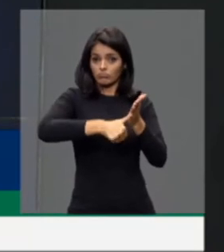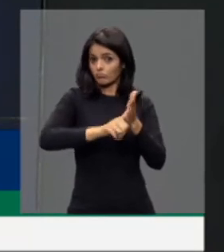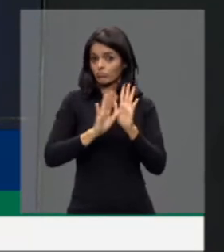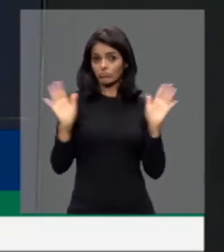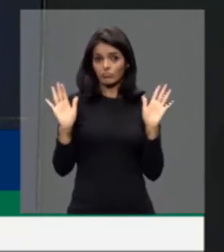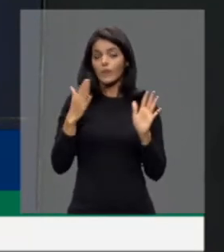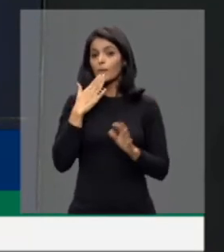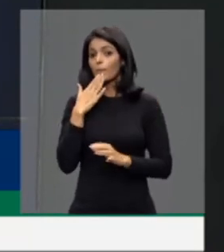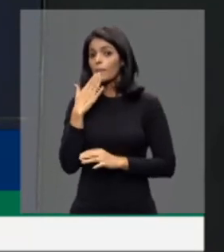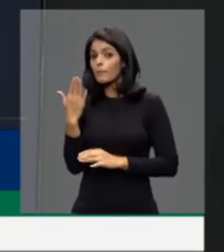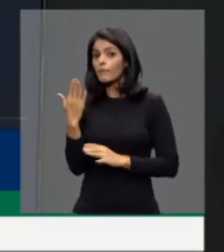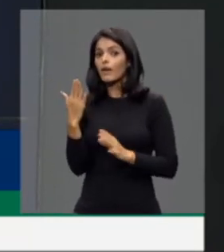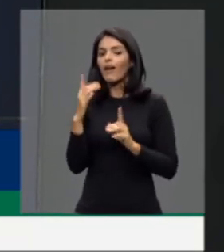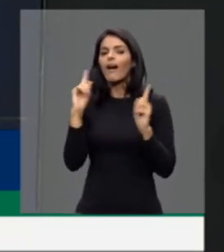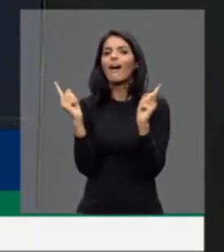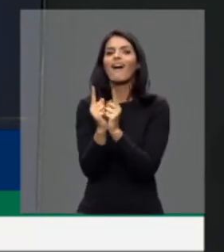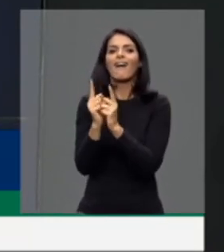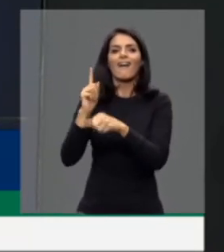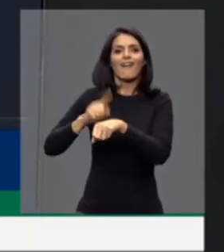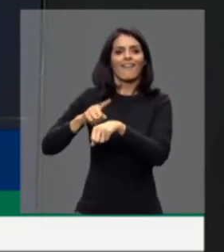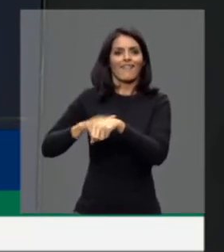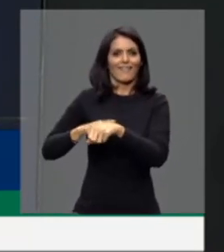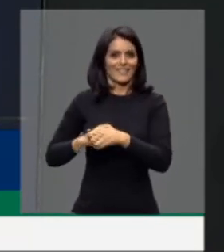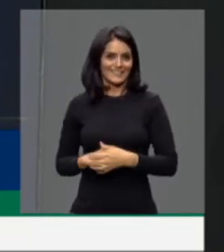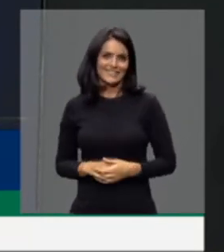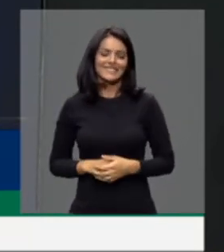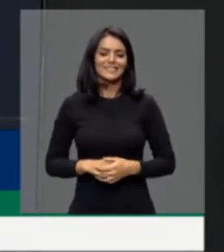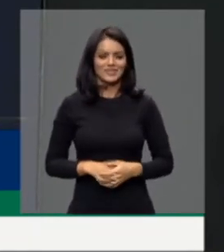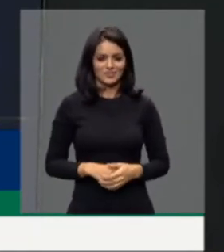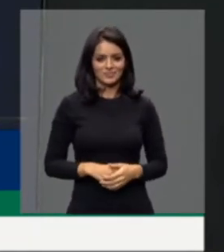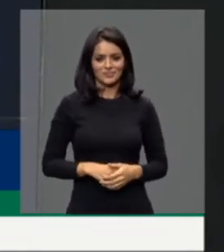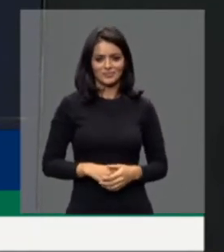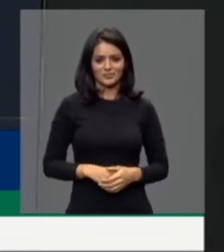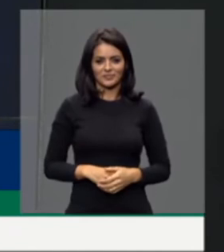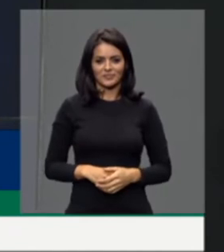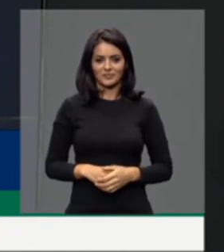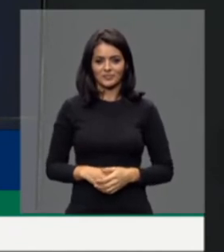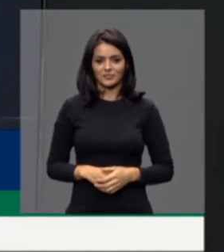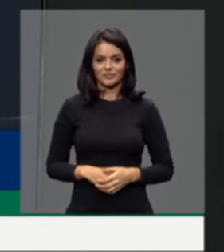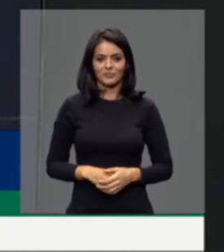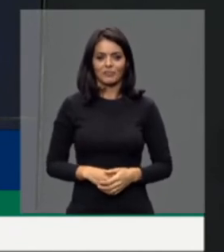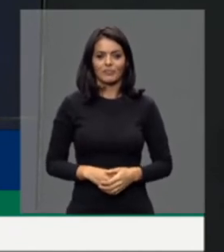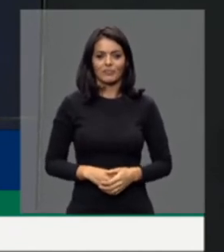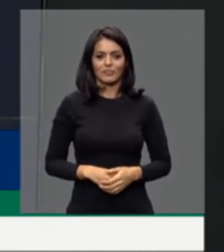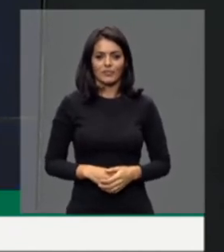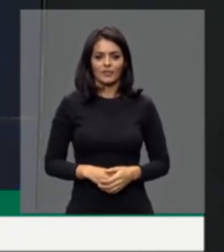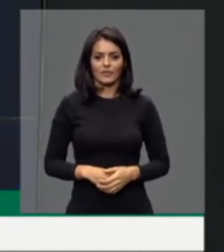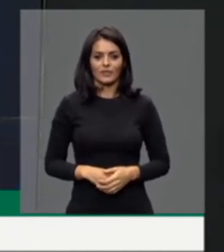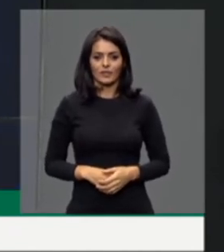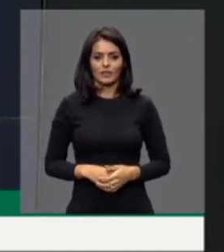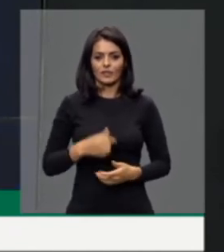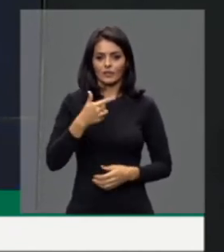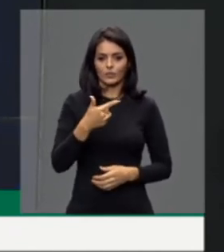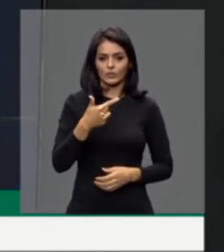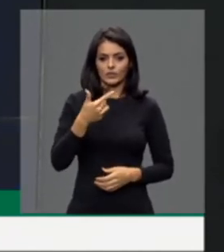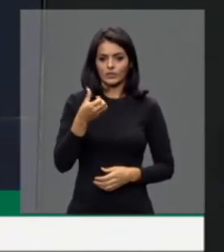DISCURSAR PARA FAZER ESSA UMA HORA PASSAR A VOTAÇÃO NOMINAL, TODO ENCAMINHAMENTO,